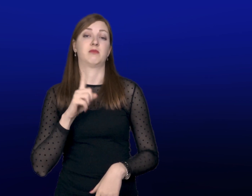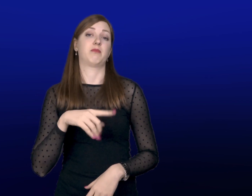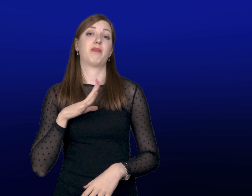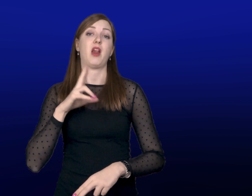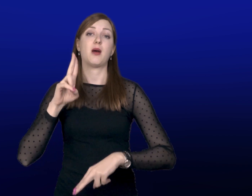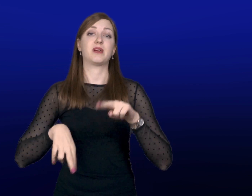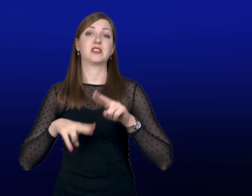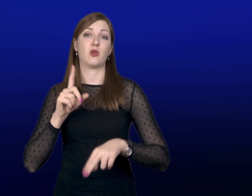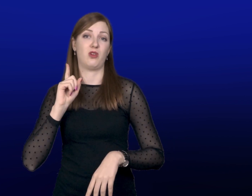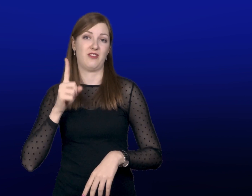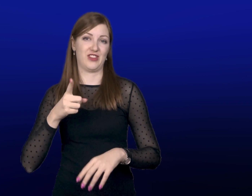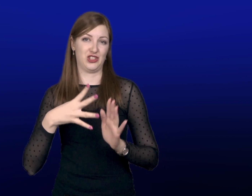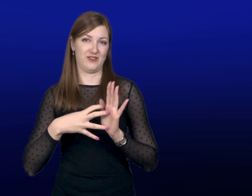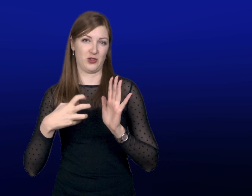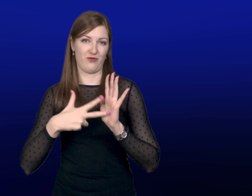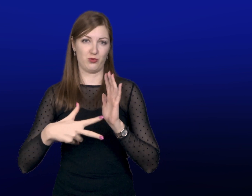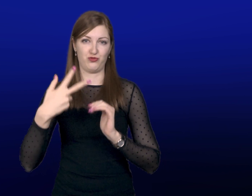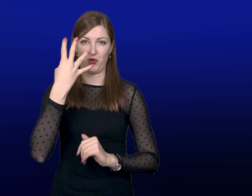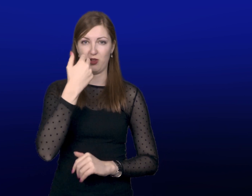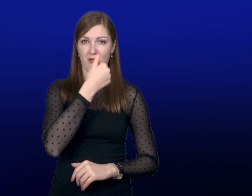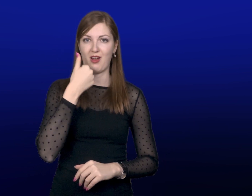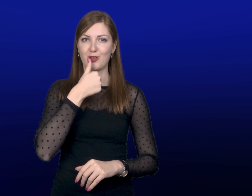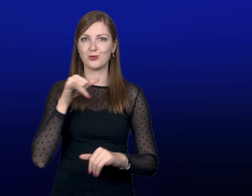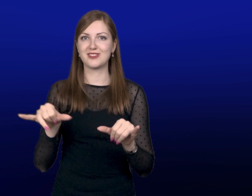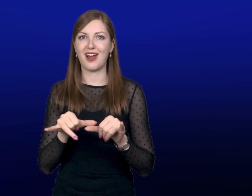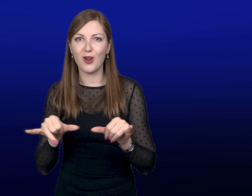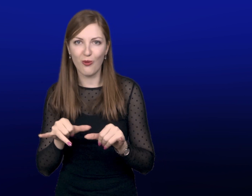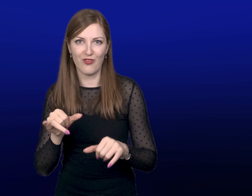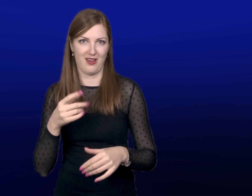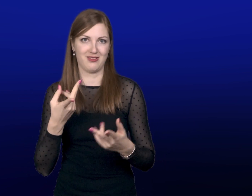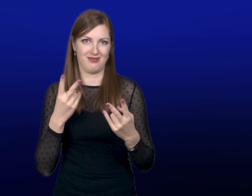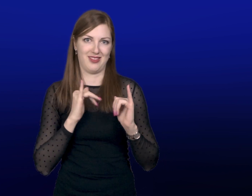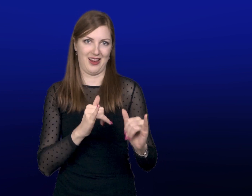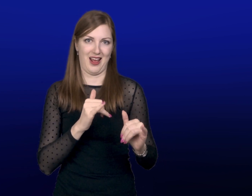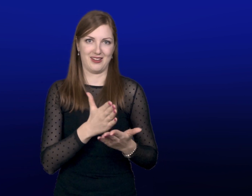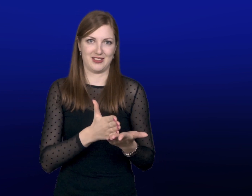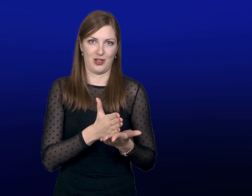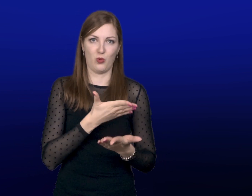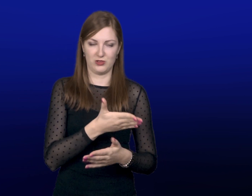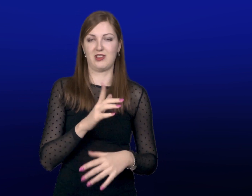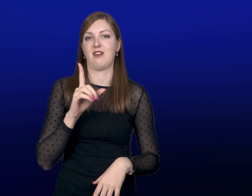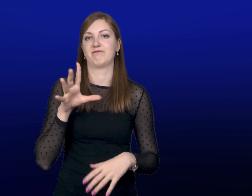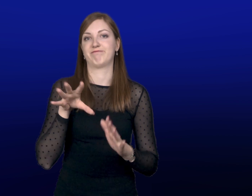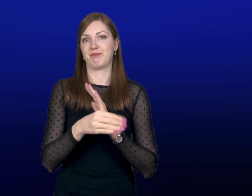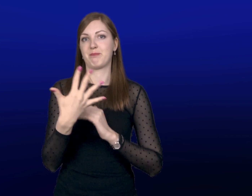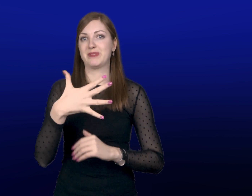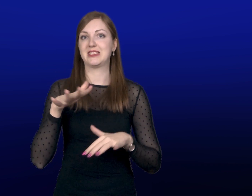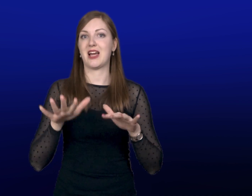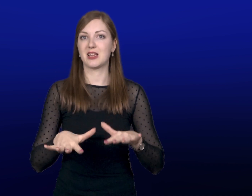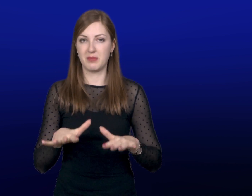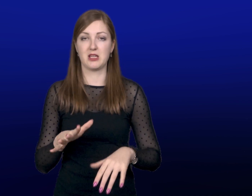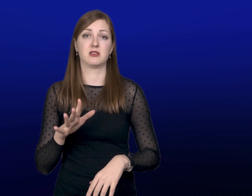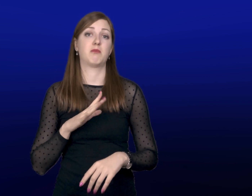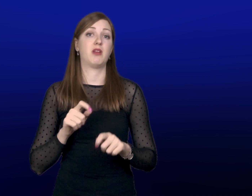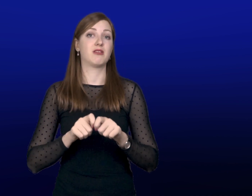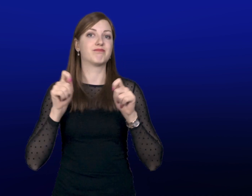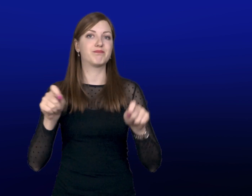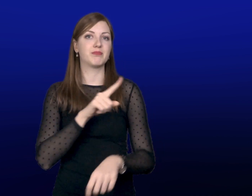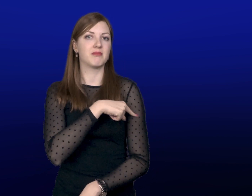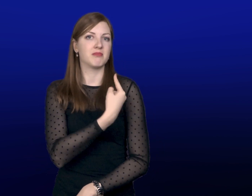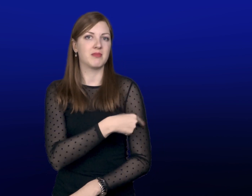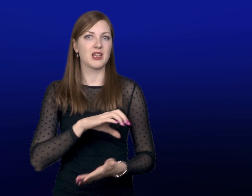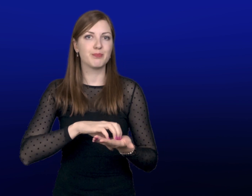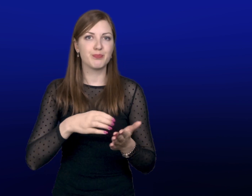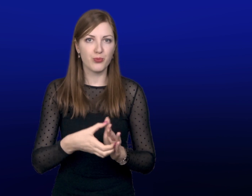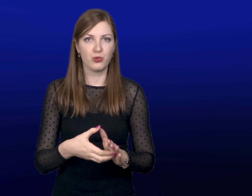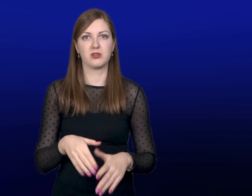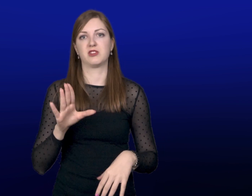построена в 1984 году столовая на 50 мест, открыт медпункт,